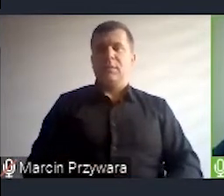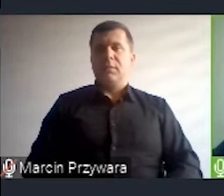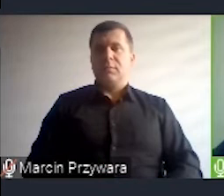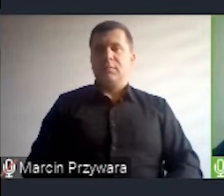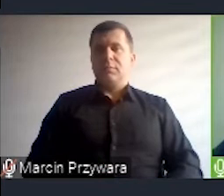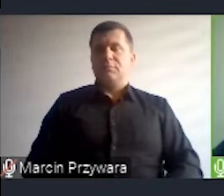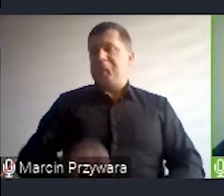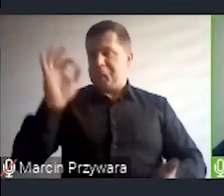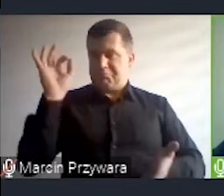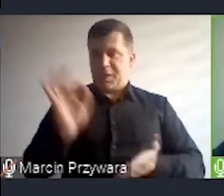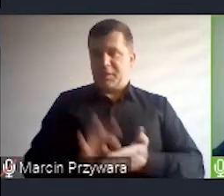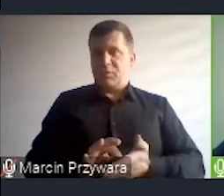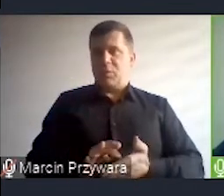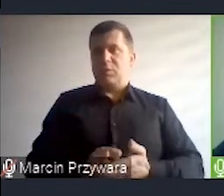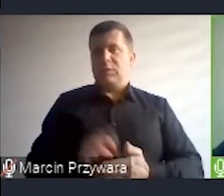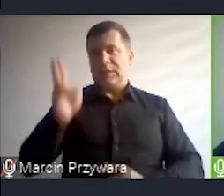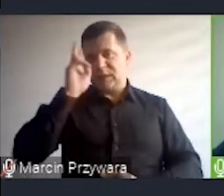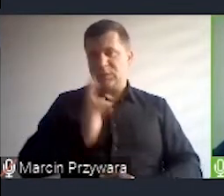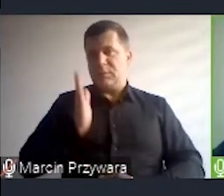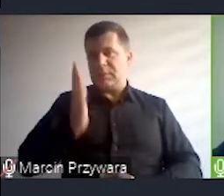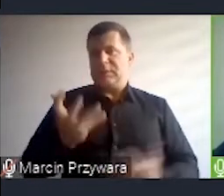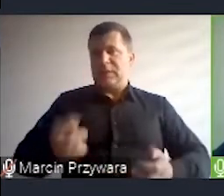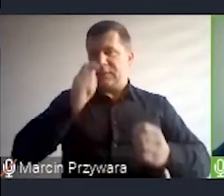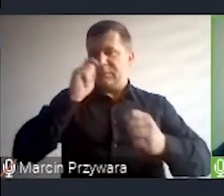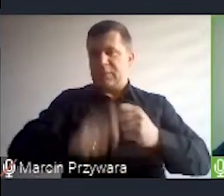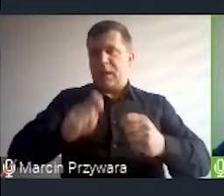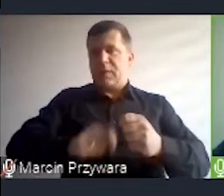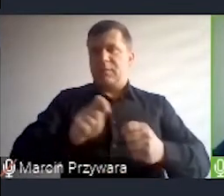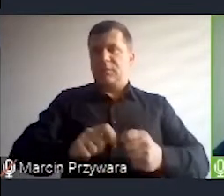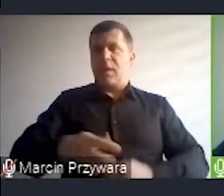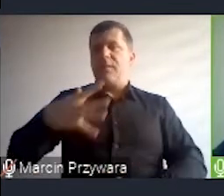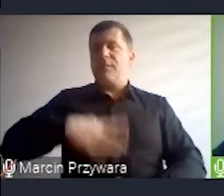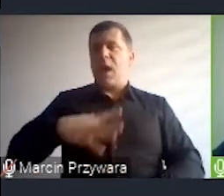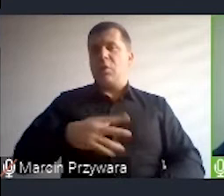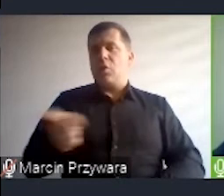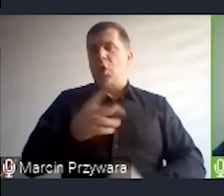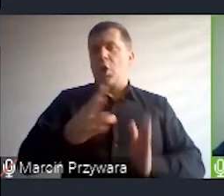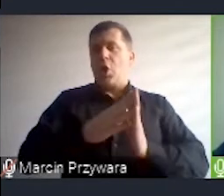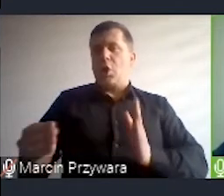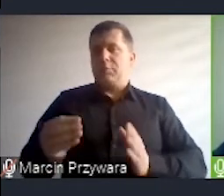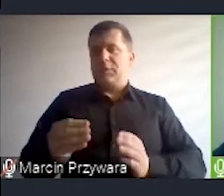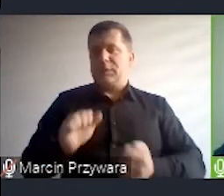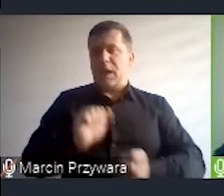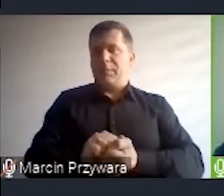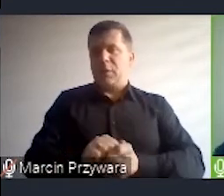Cała pewnością instytucja będzie chciała sprawdzić wartość tych odpisów amortyzacyjnych,